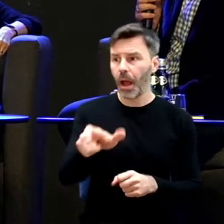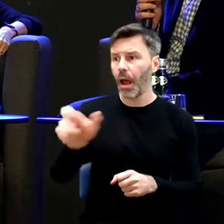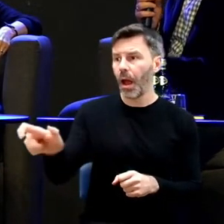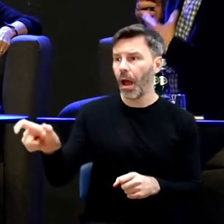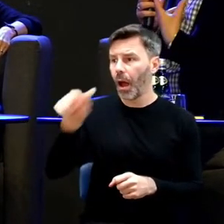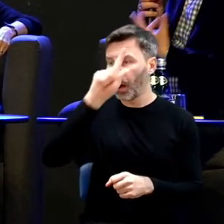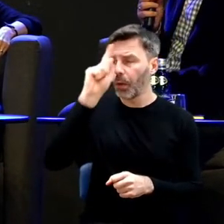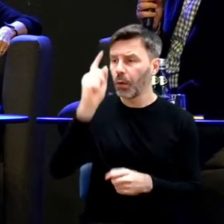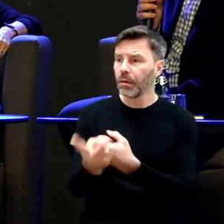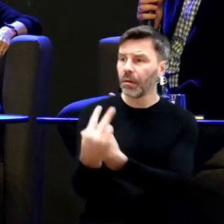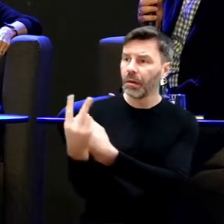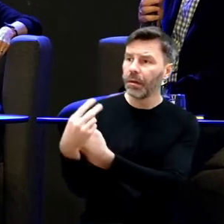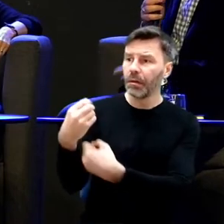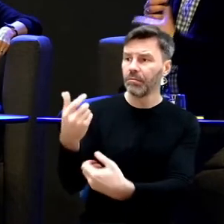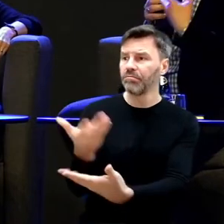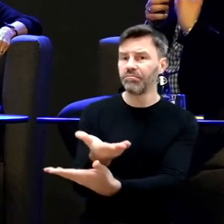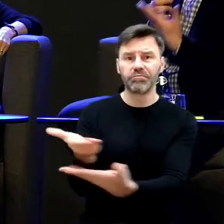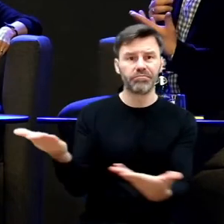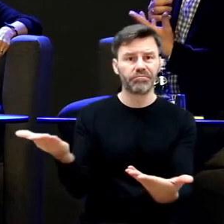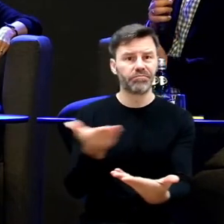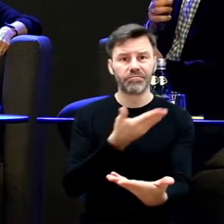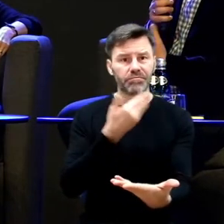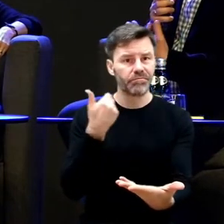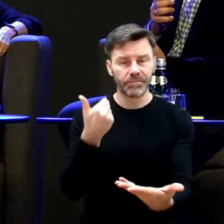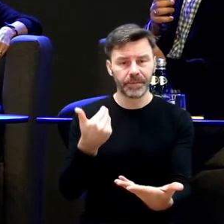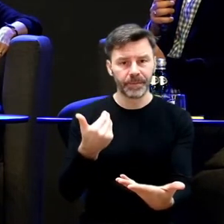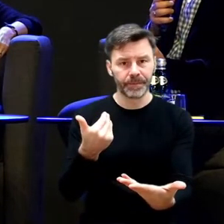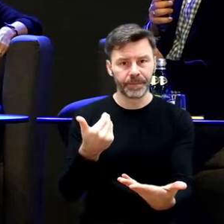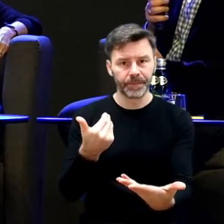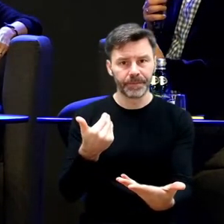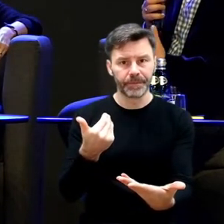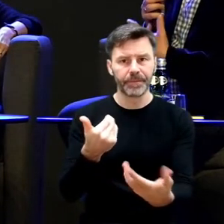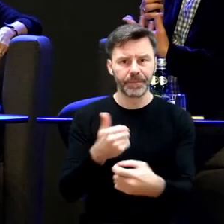brakuje kapitału ludzkiego, tym bardziej, że te migracje też są selektywne.